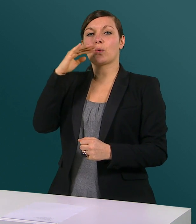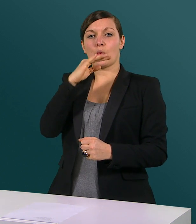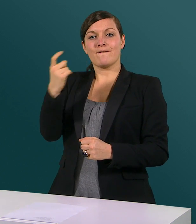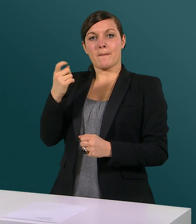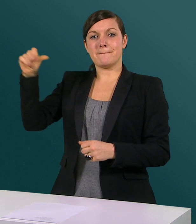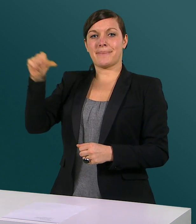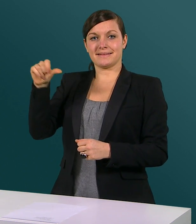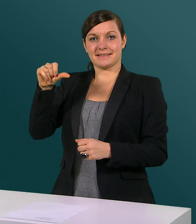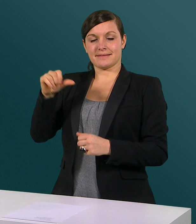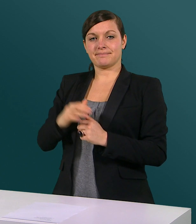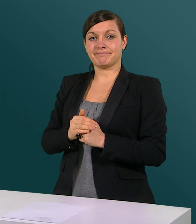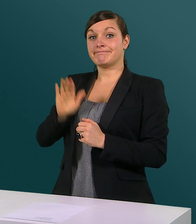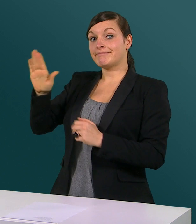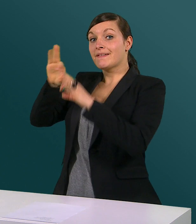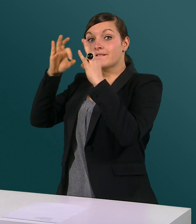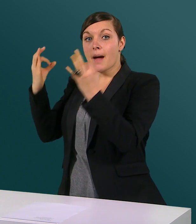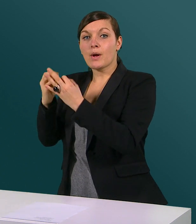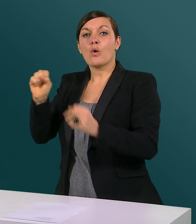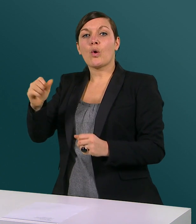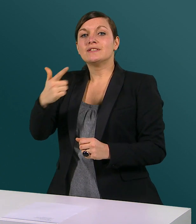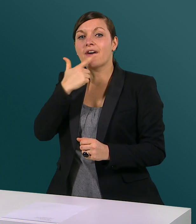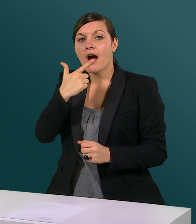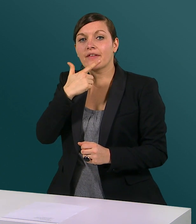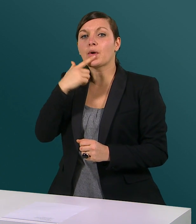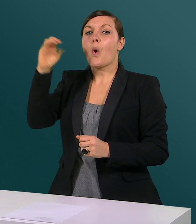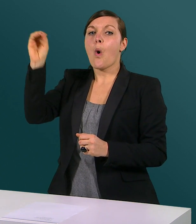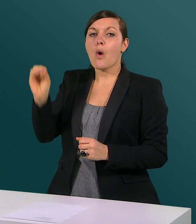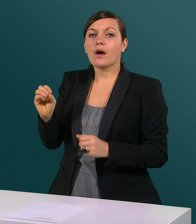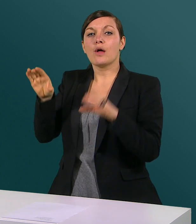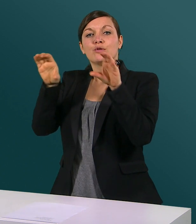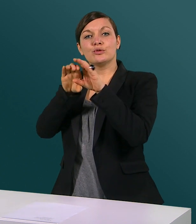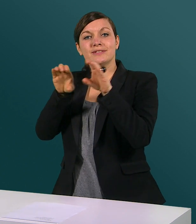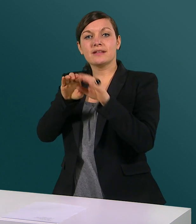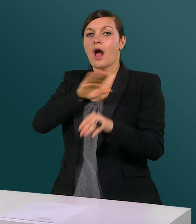und den Geruch von Benzin. Sein Grossvater, sein Onkel und Cousins